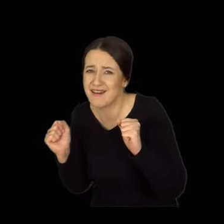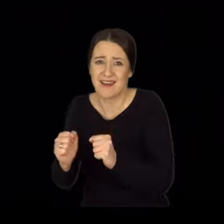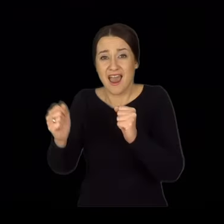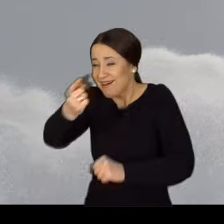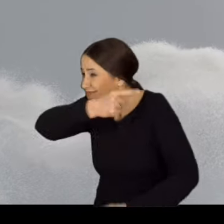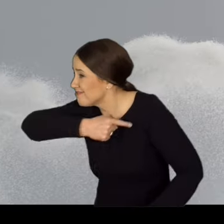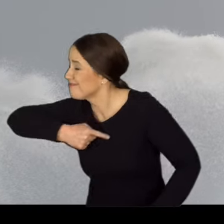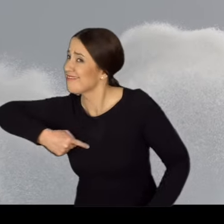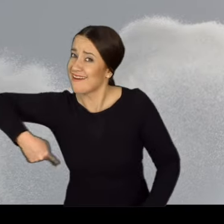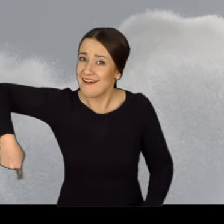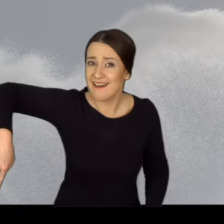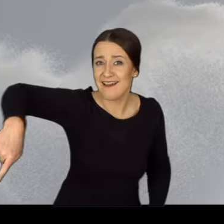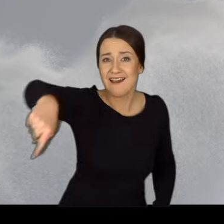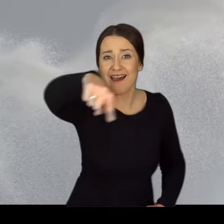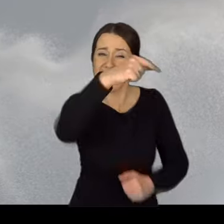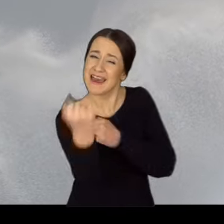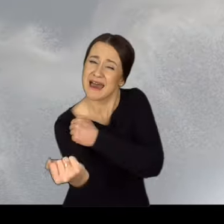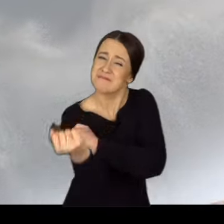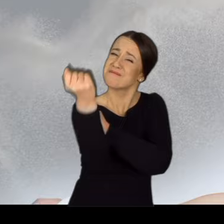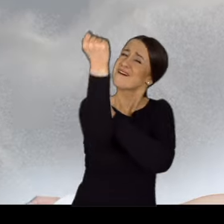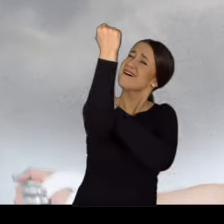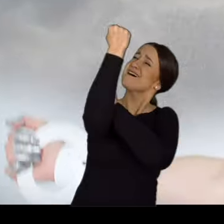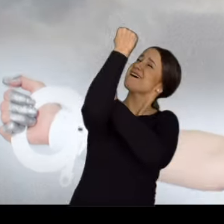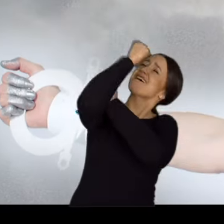pokusa ani strach